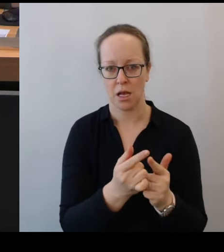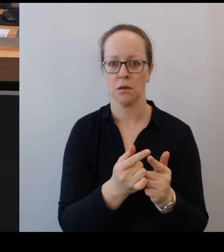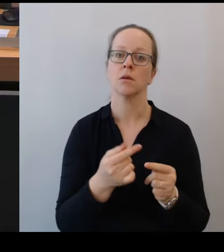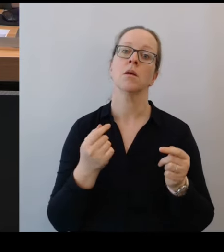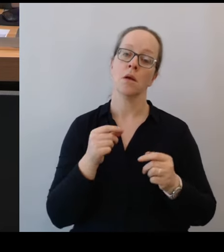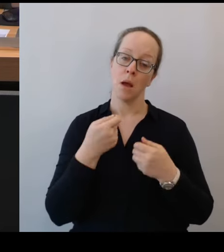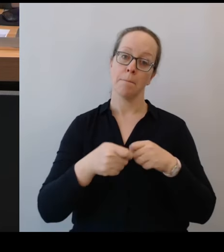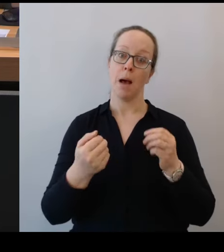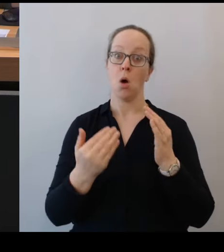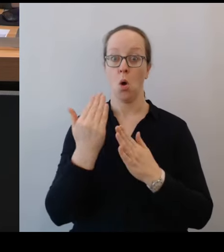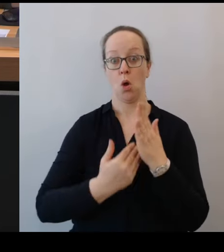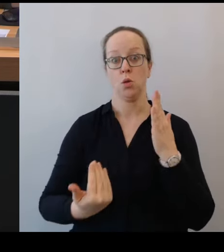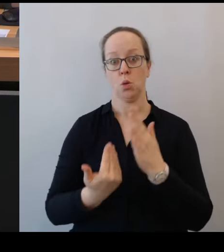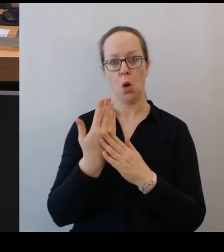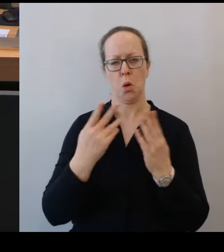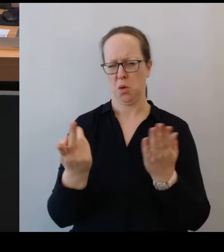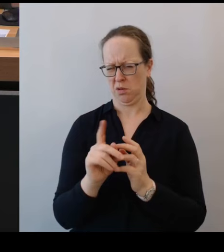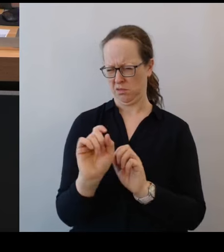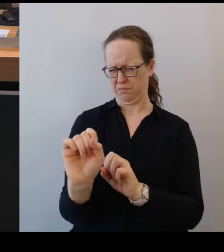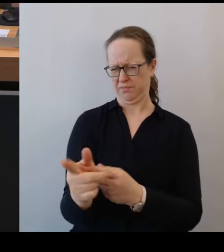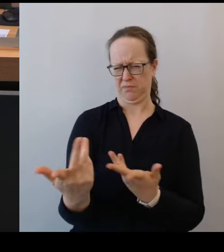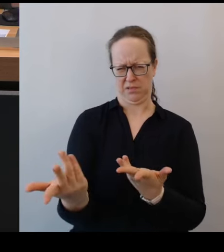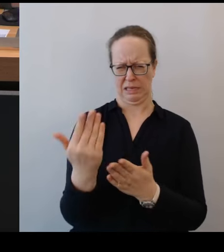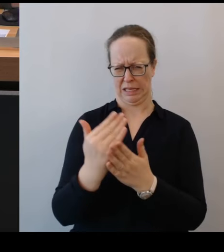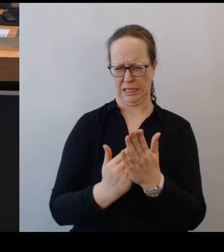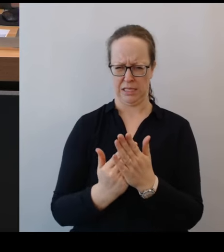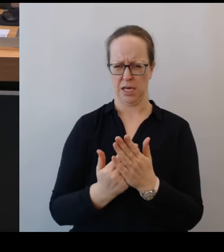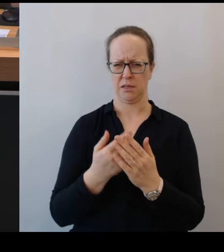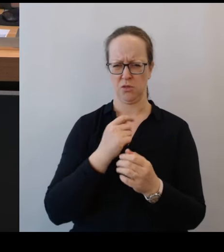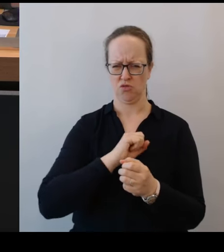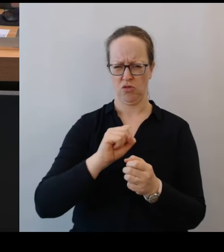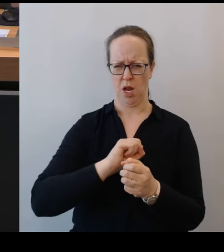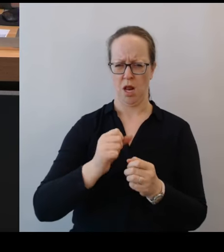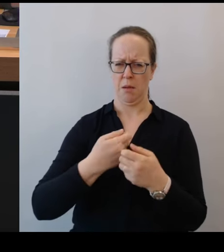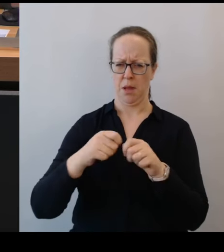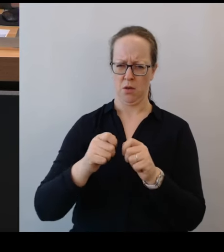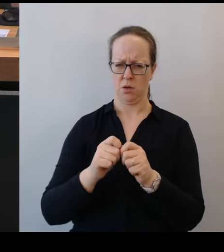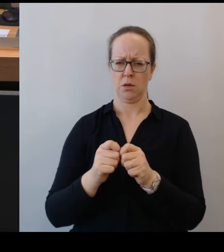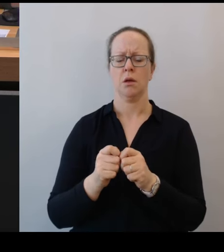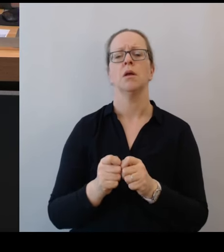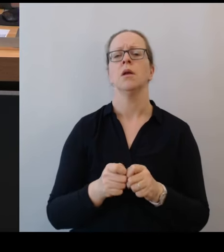etwas entgegensetzen. Berlin bräuchte jetzt eine beherzte Mietenpolitik. Berlin bräuchte einen Senat, der sich